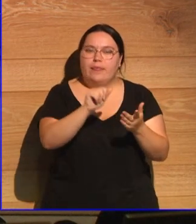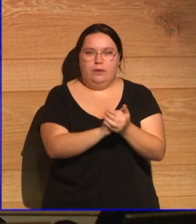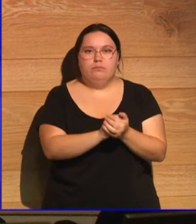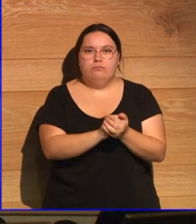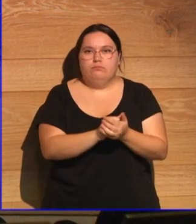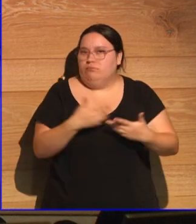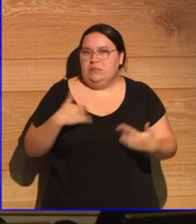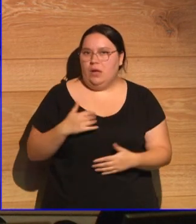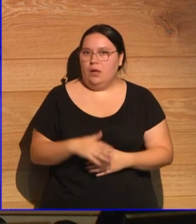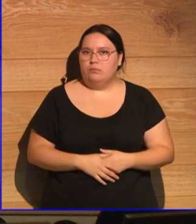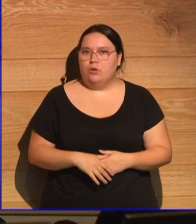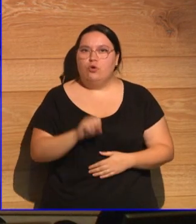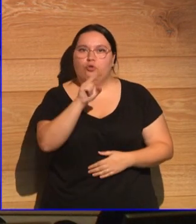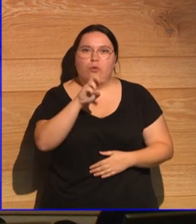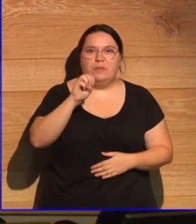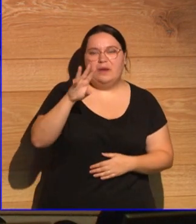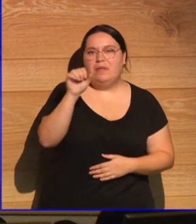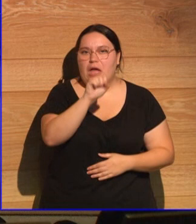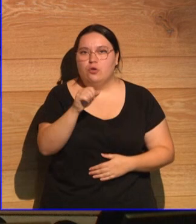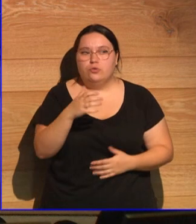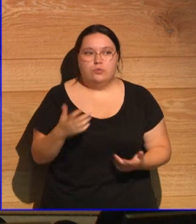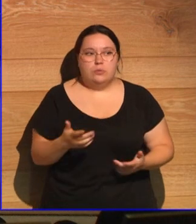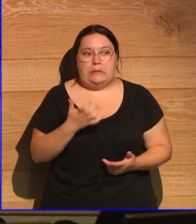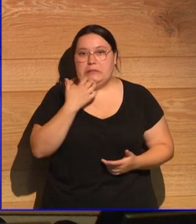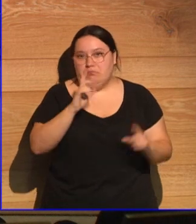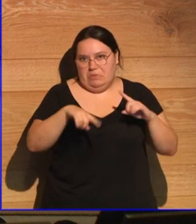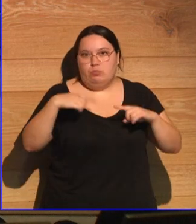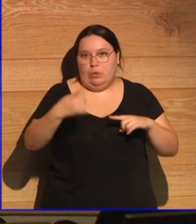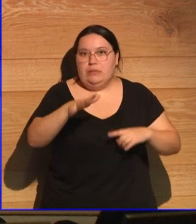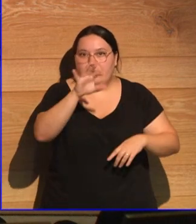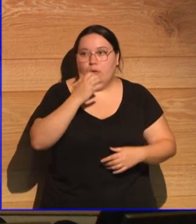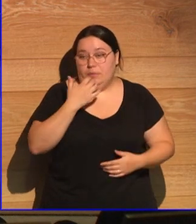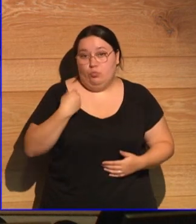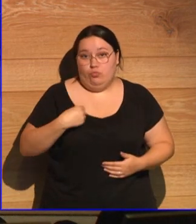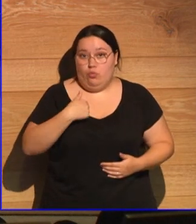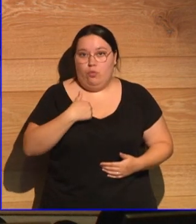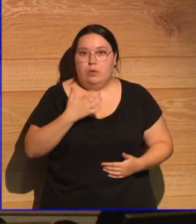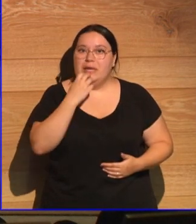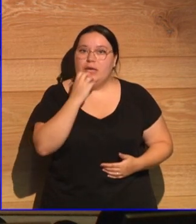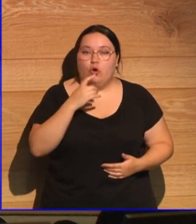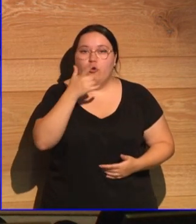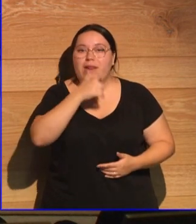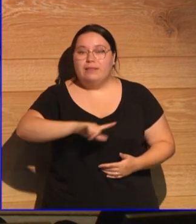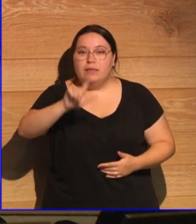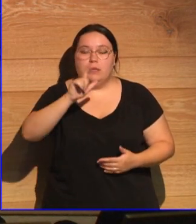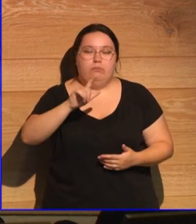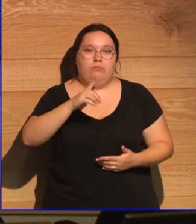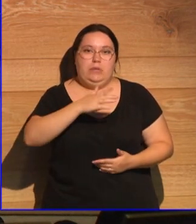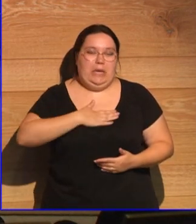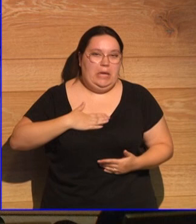Luego, para quien, como yo, decide de estudiar griego, latín. Las estudia en latín a los 14 años.